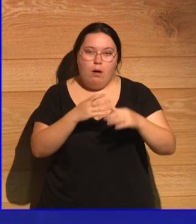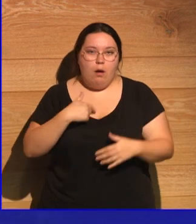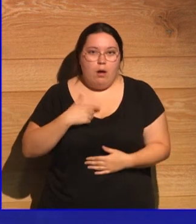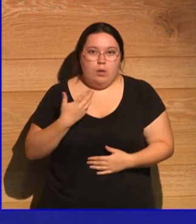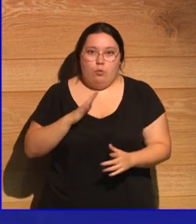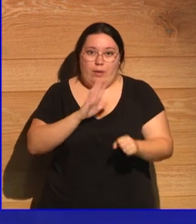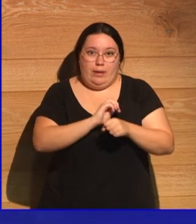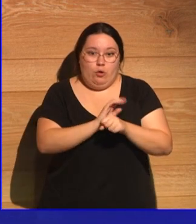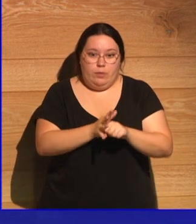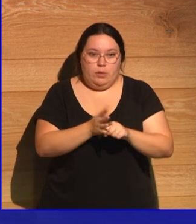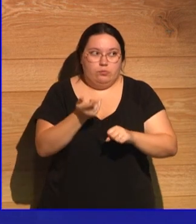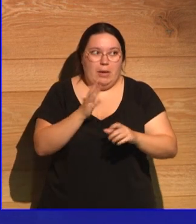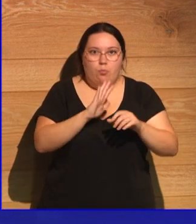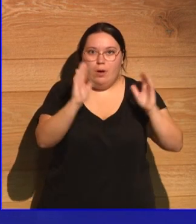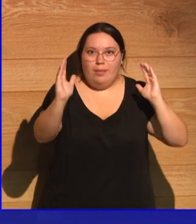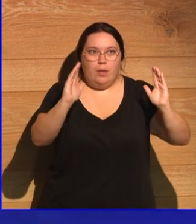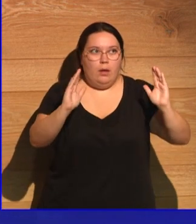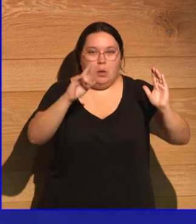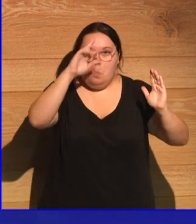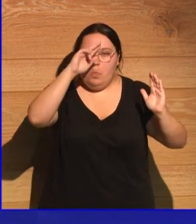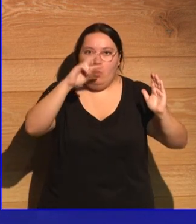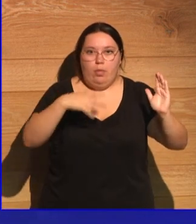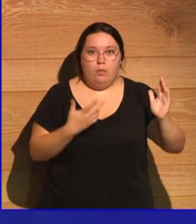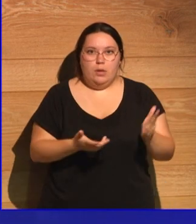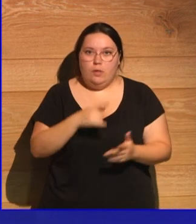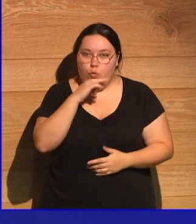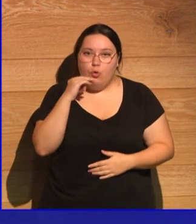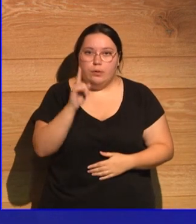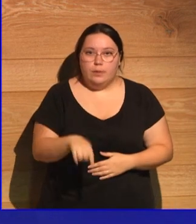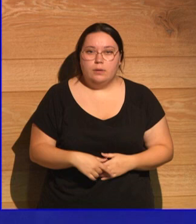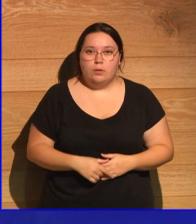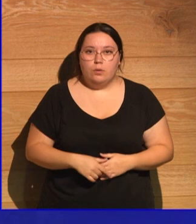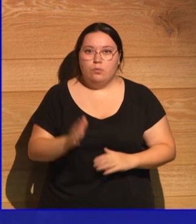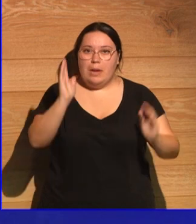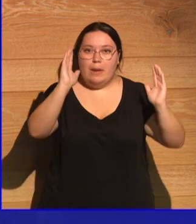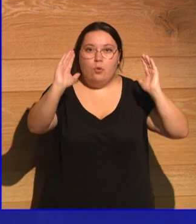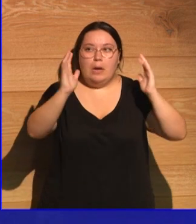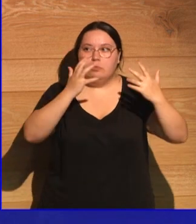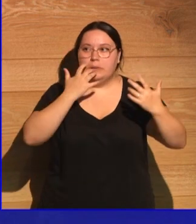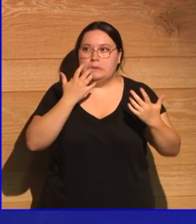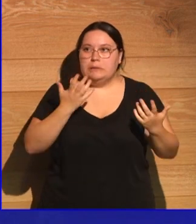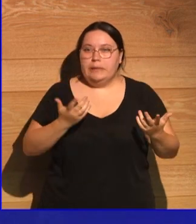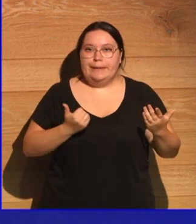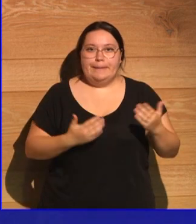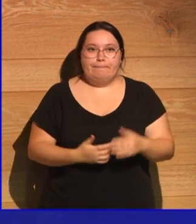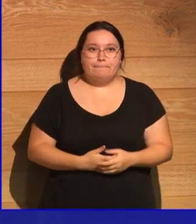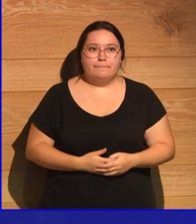Una época de incerti tumbres, de dolor. Una época donde el día de la vida